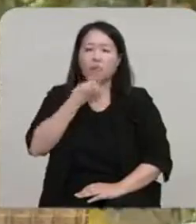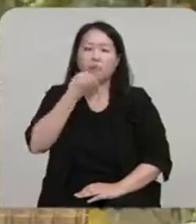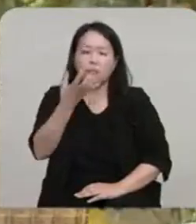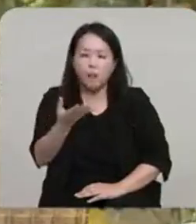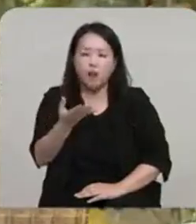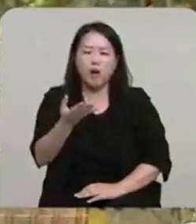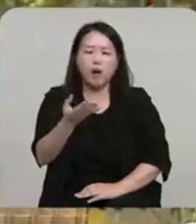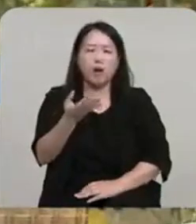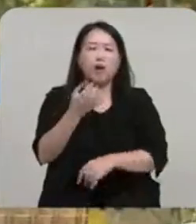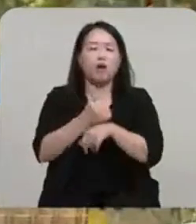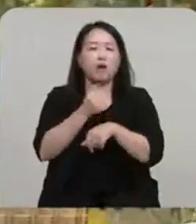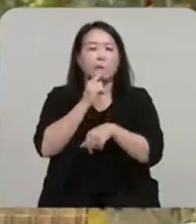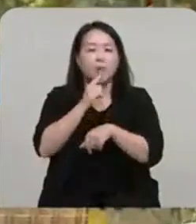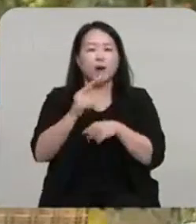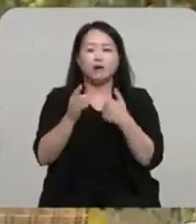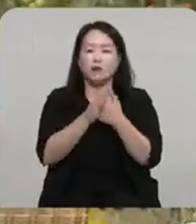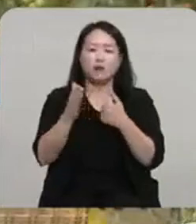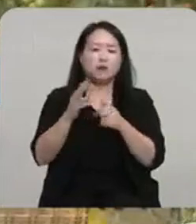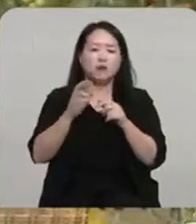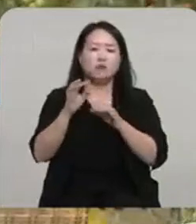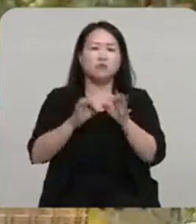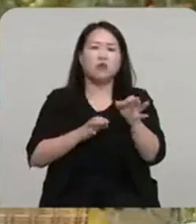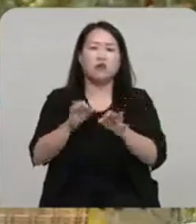허덕기/토마토 재배 농민 : 나머지 농가들은 그로 인해서 엄청난 피해를